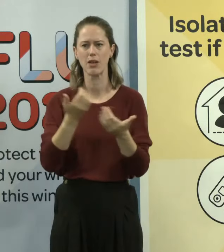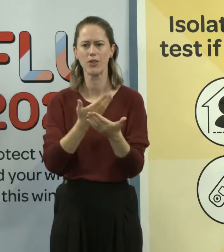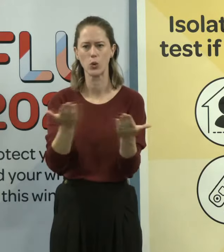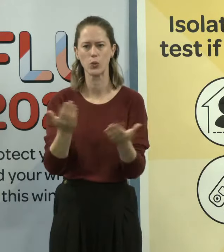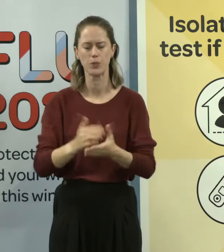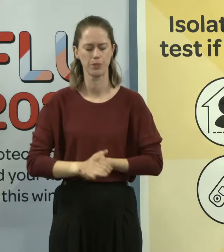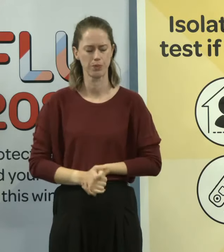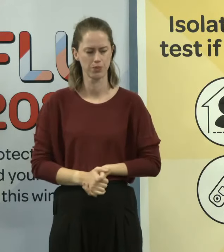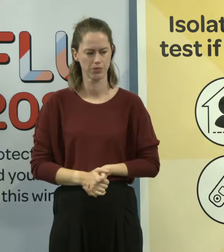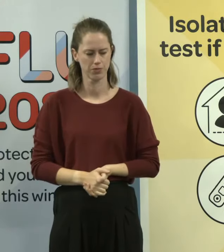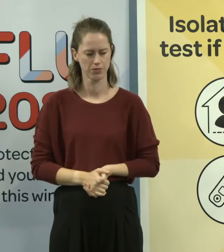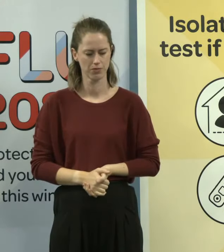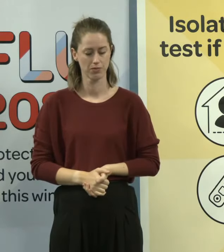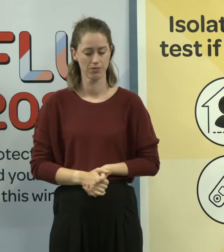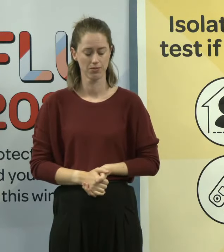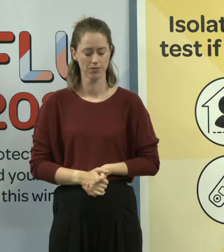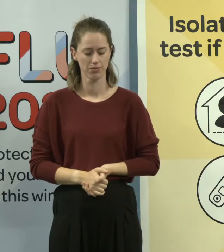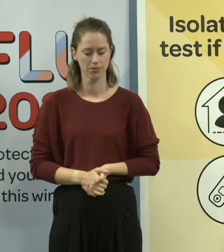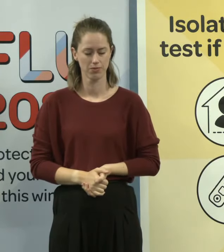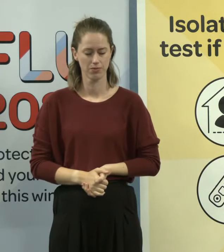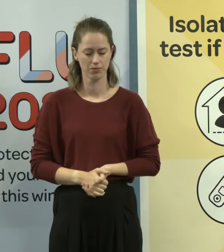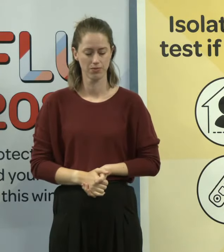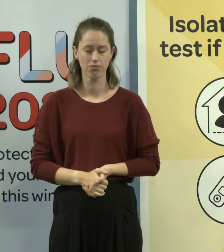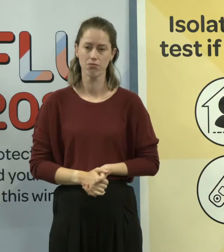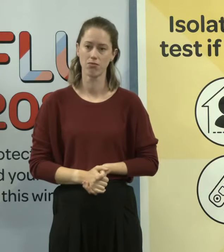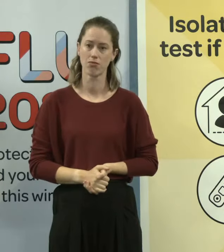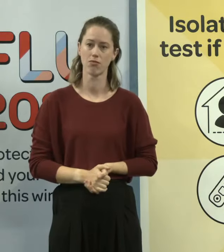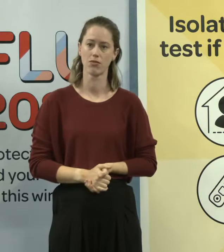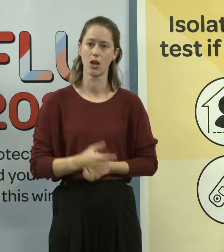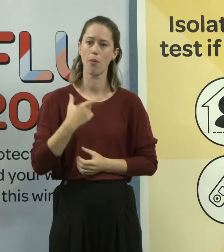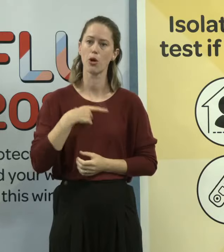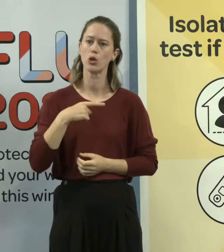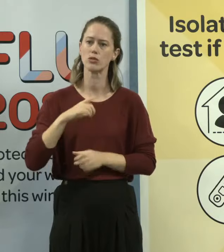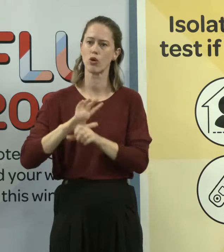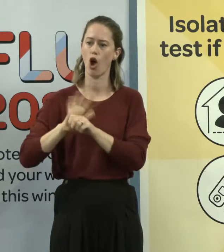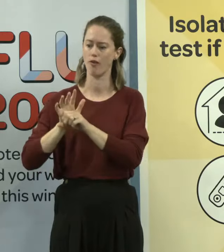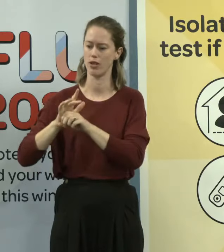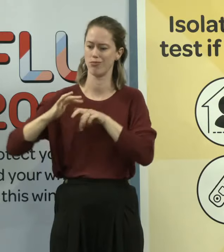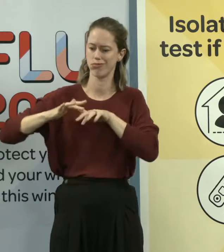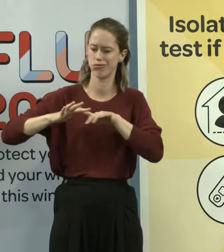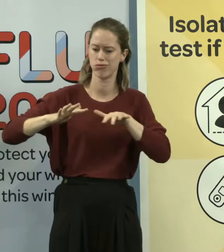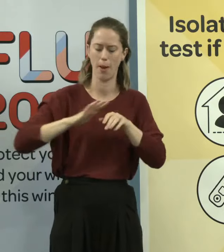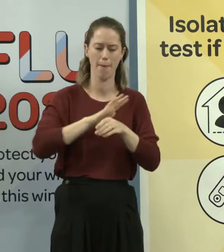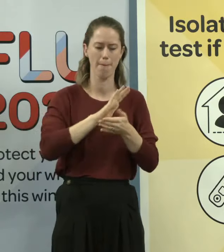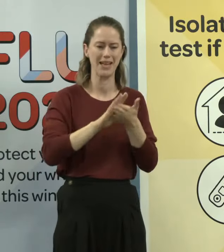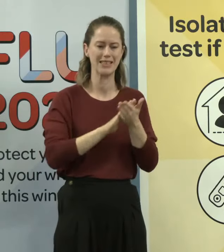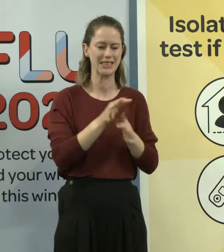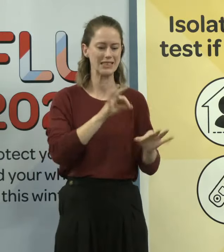whakamahi i te wahangu k. I